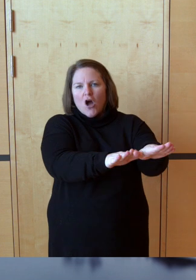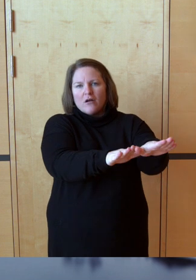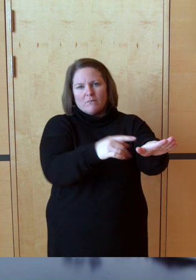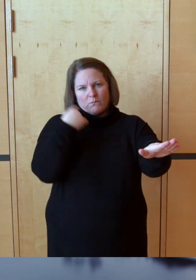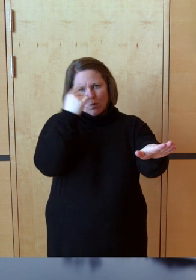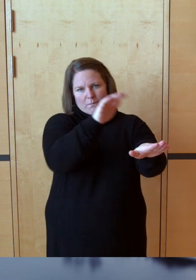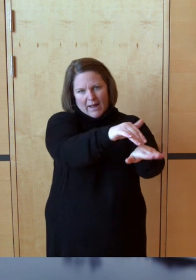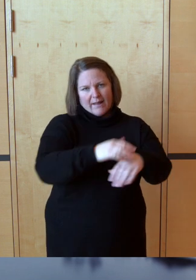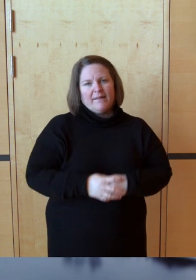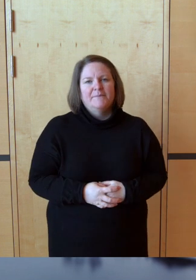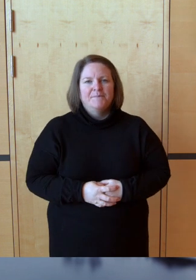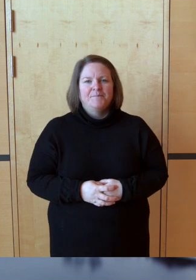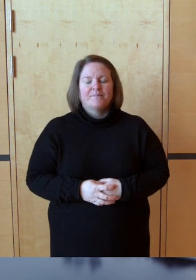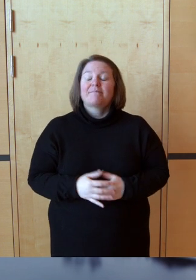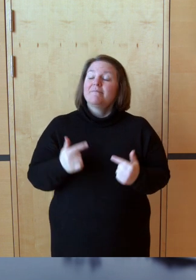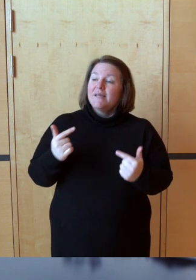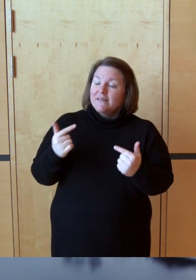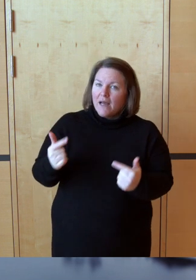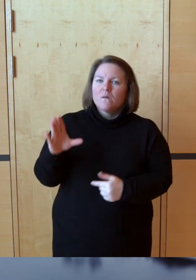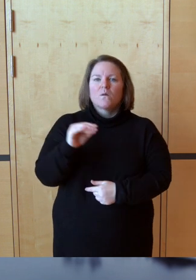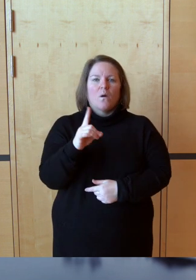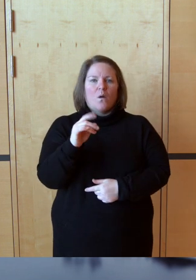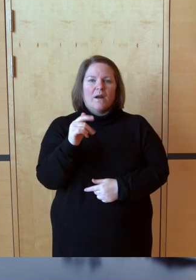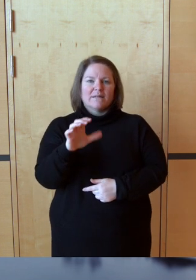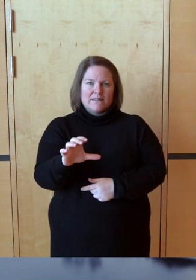Tack ska du ha vi lånat Burman kommunstyrelsens ordförande Socialdemokraterna Varsågod